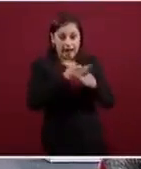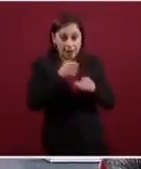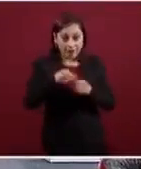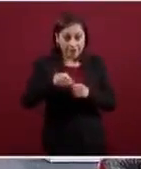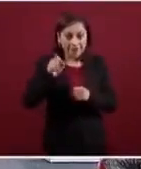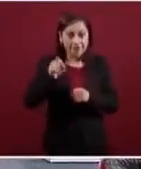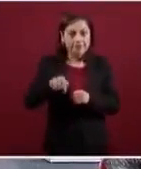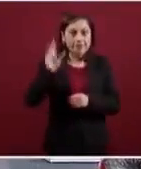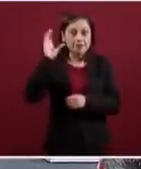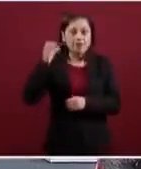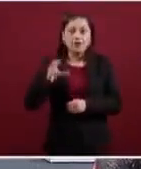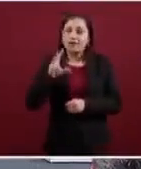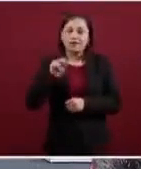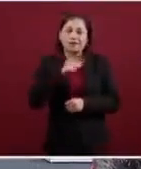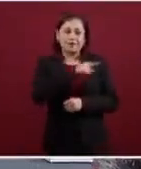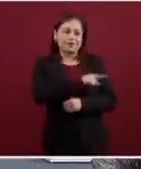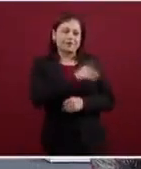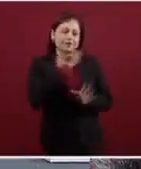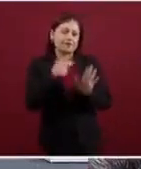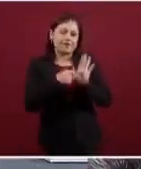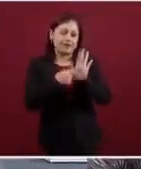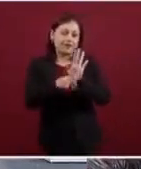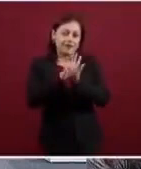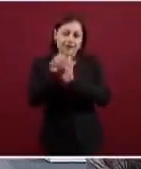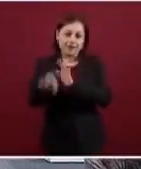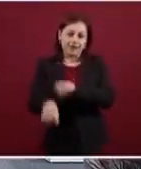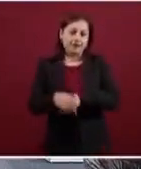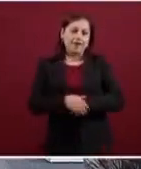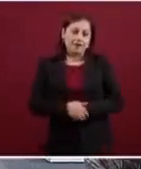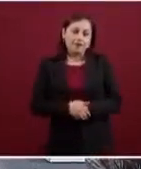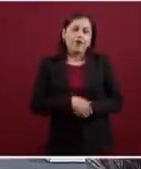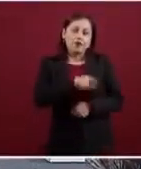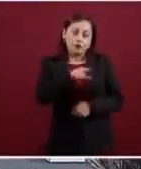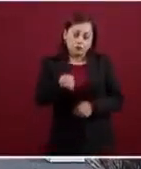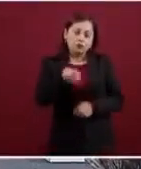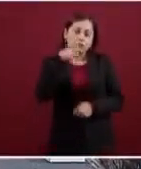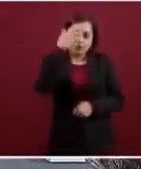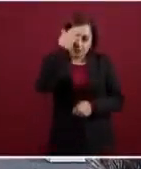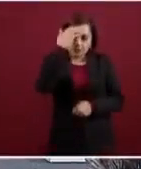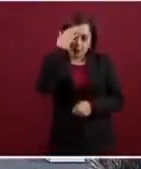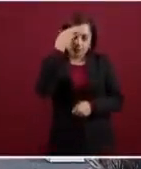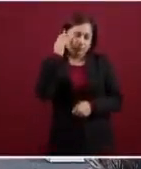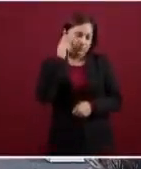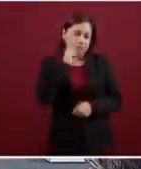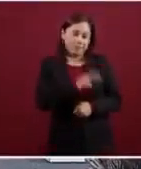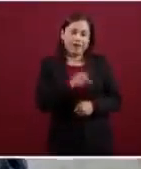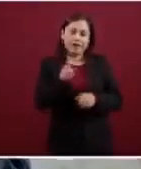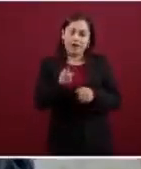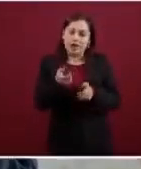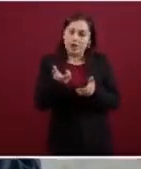de la operación, pero para que conocieran el poder de fuego que tiene esta arma, que